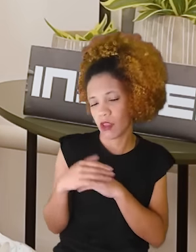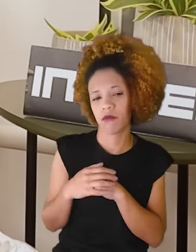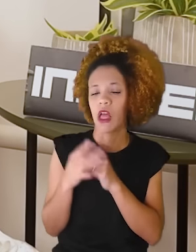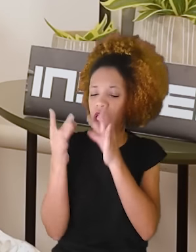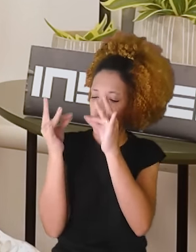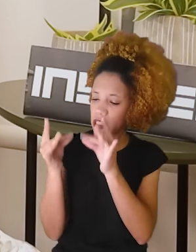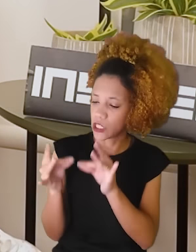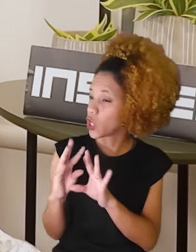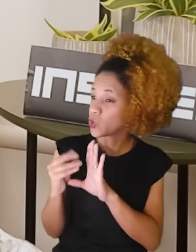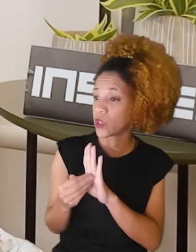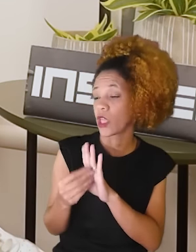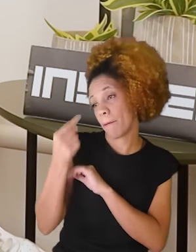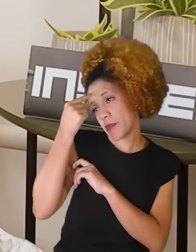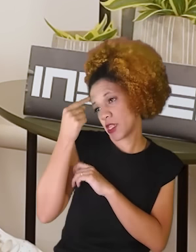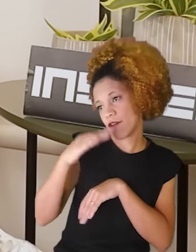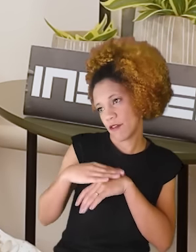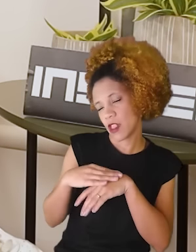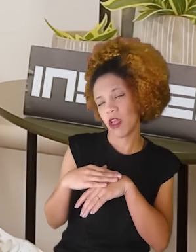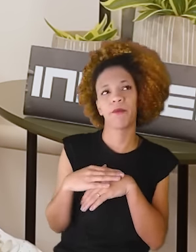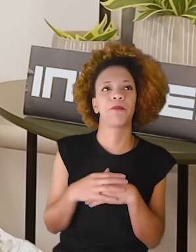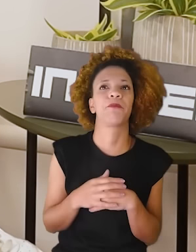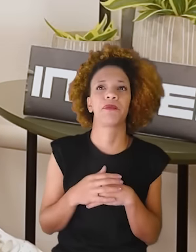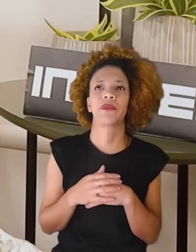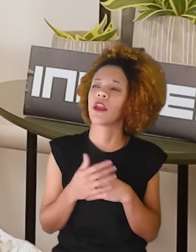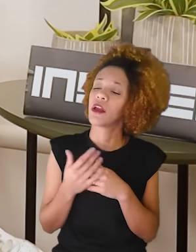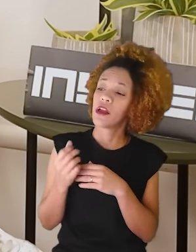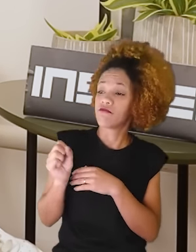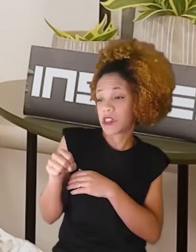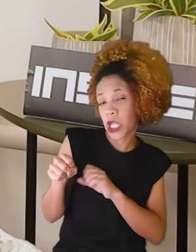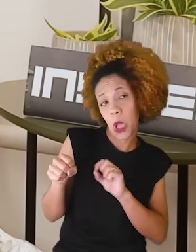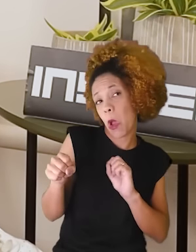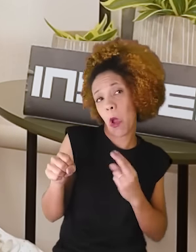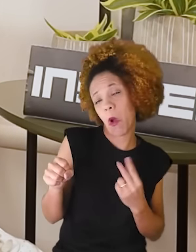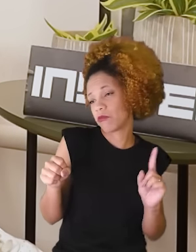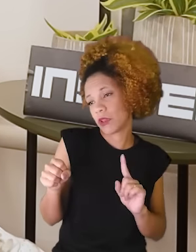toda a ideia tudo que eu pensei em fazer aí eles eles vão lá e falam sim ou não o Luciano ru Eu